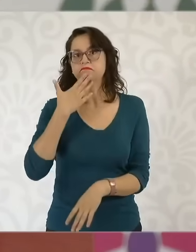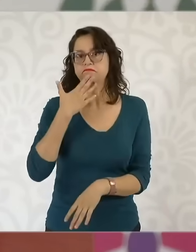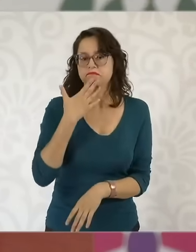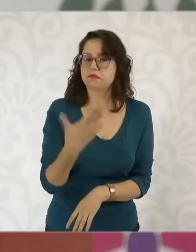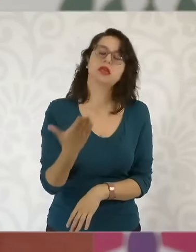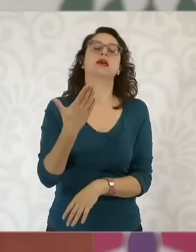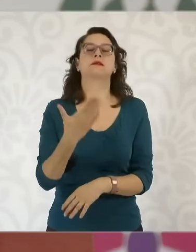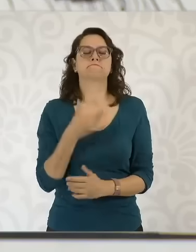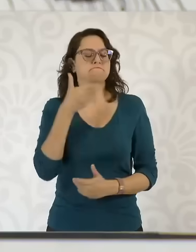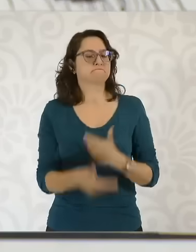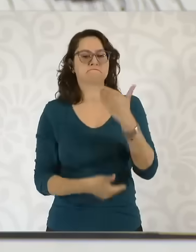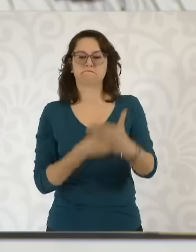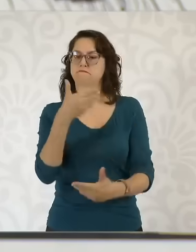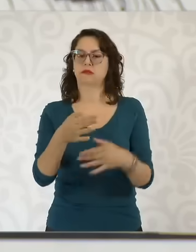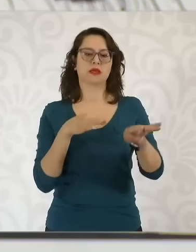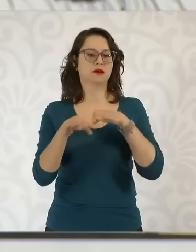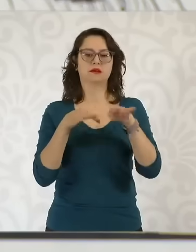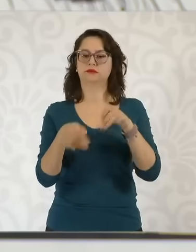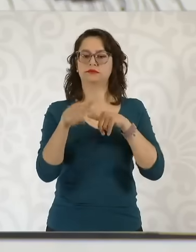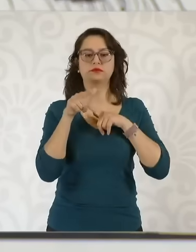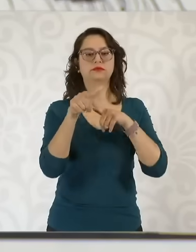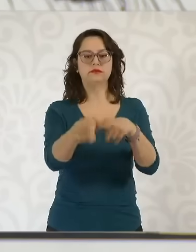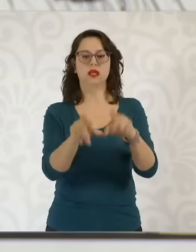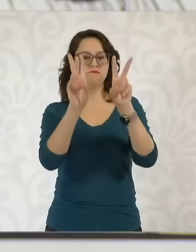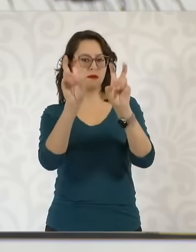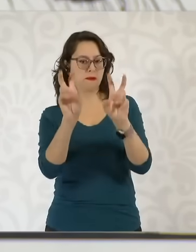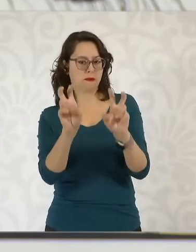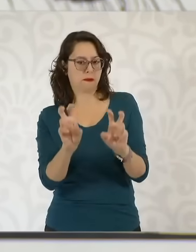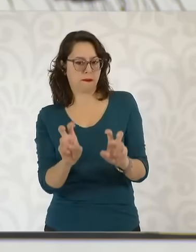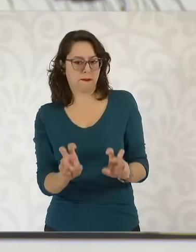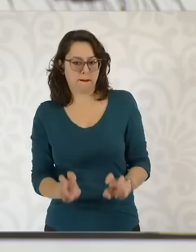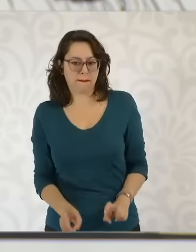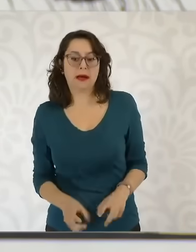Entonces se sigue trabajando en todos estos temas y nosotros también con la fortaleza del